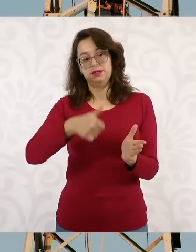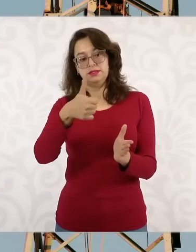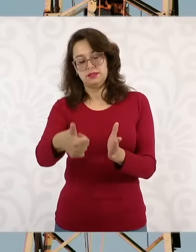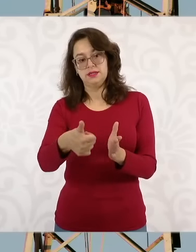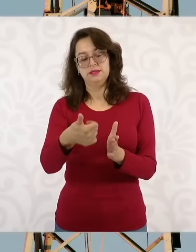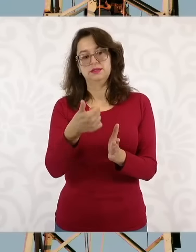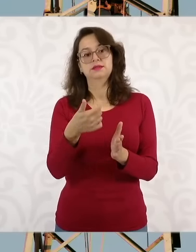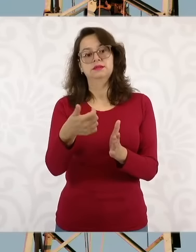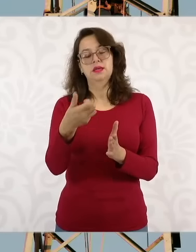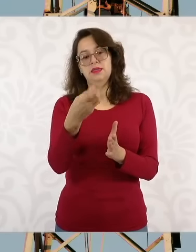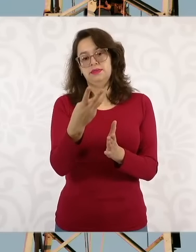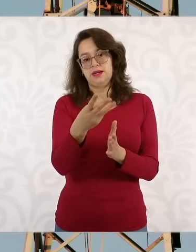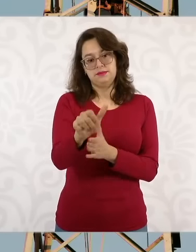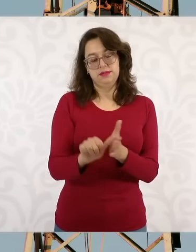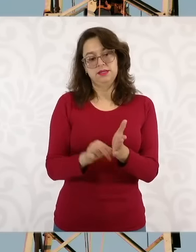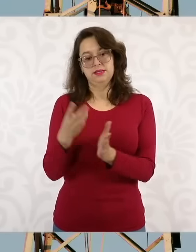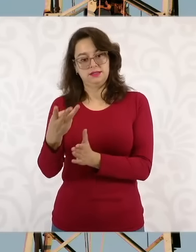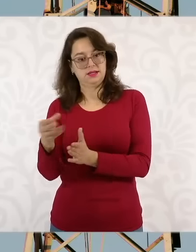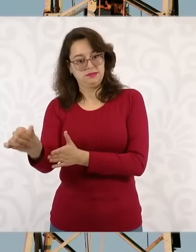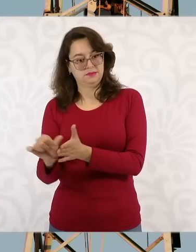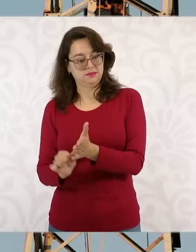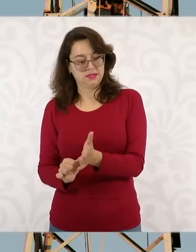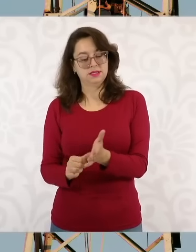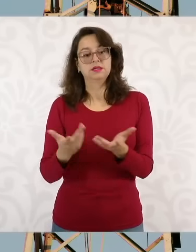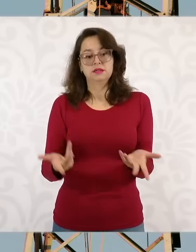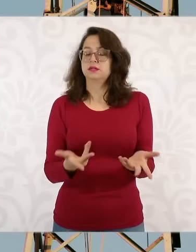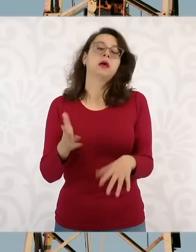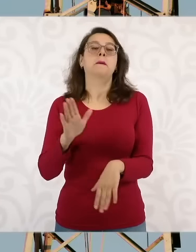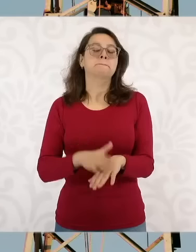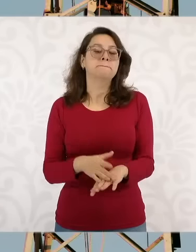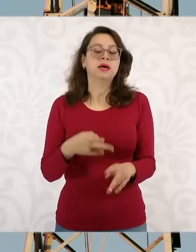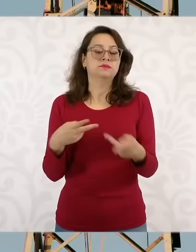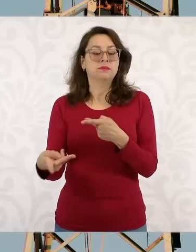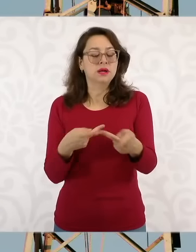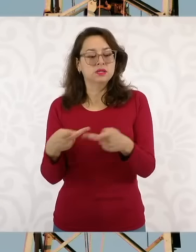Estos debido a que requieren un mayor eh una mayor cantidad de actividades previas y estos